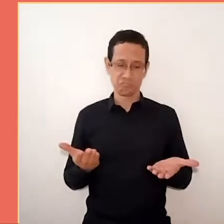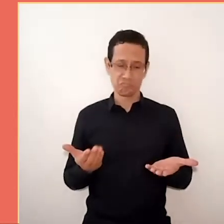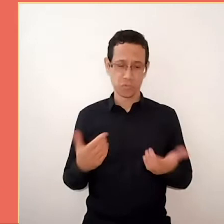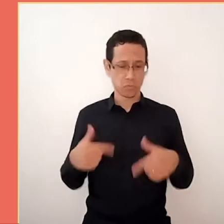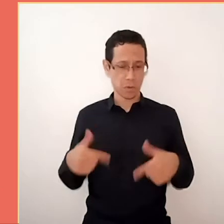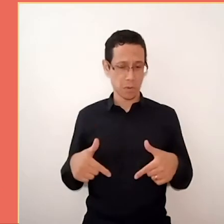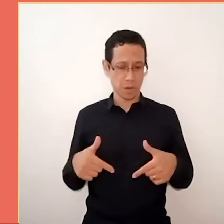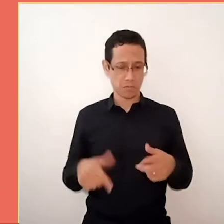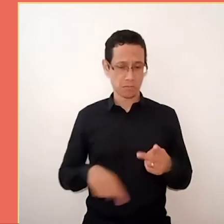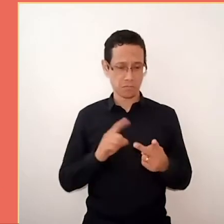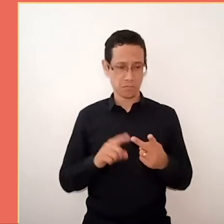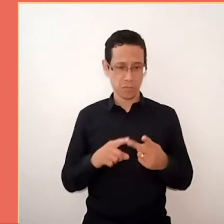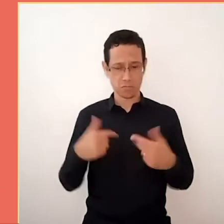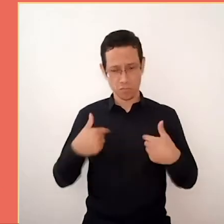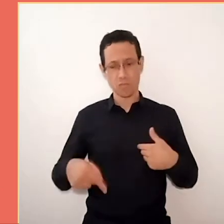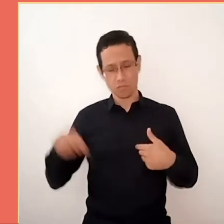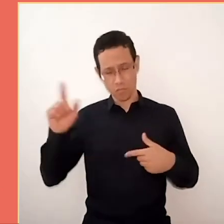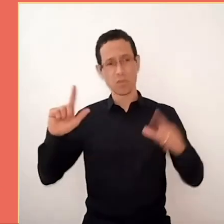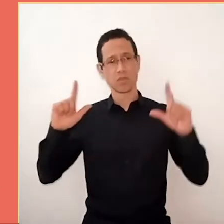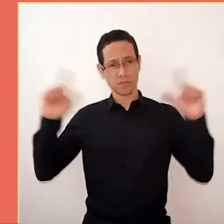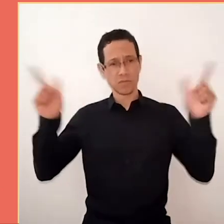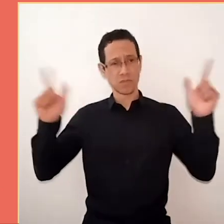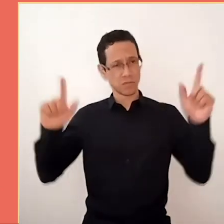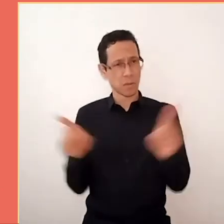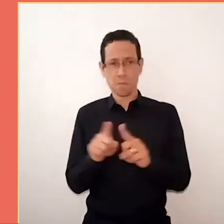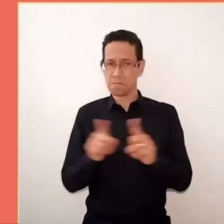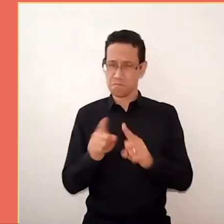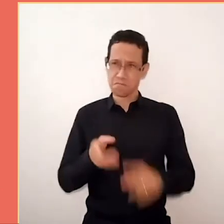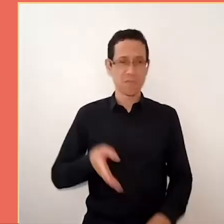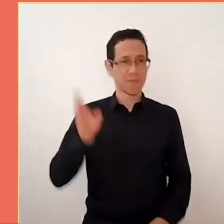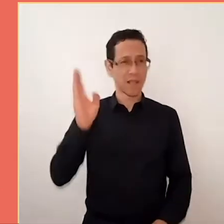Então, é muito difícil uma sociedade